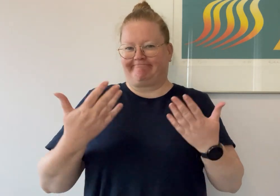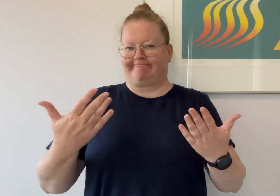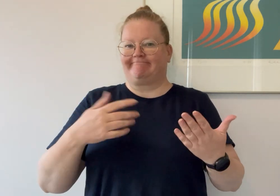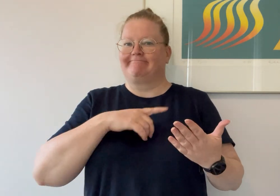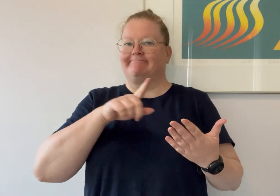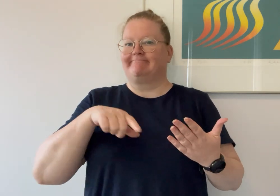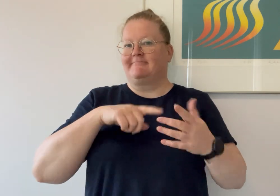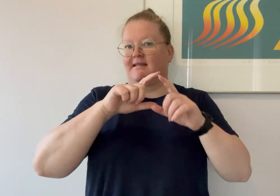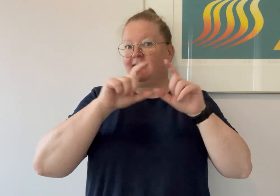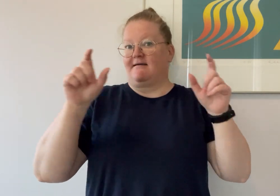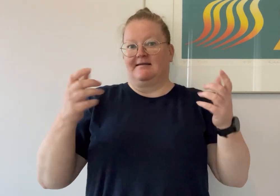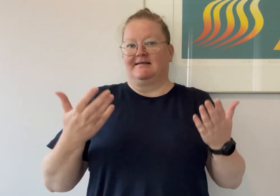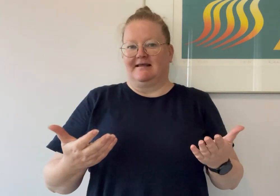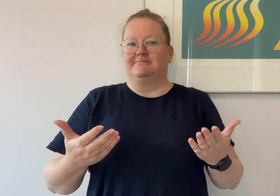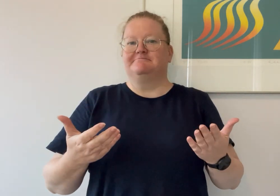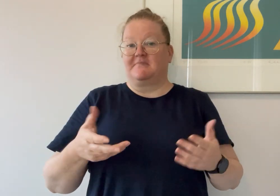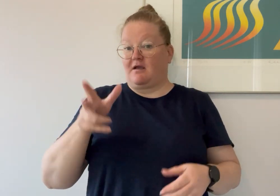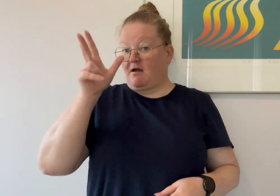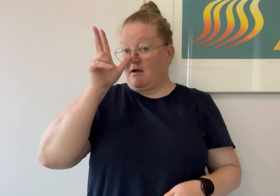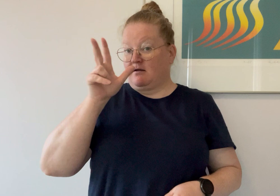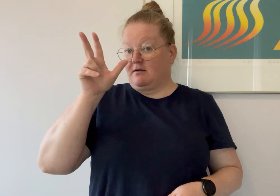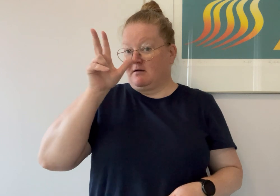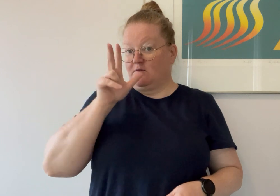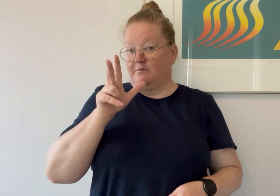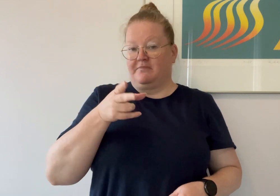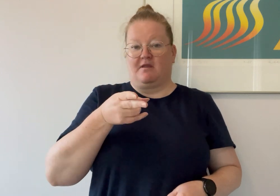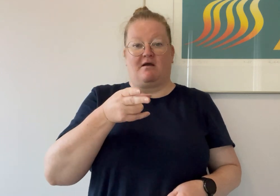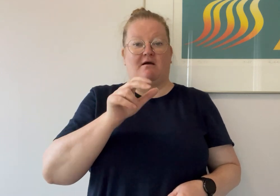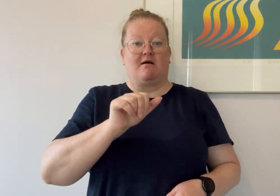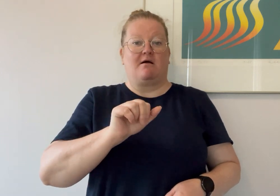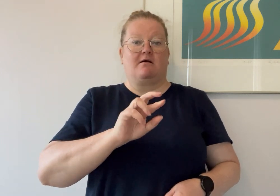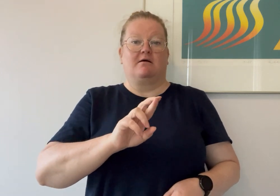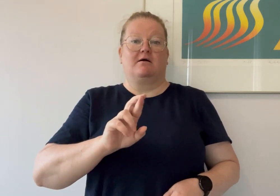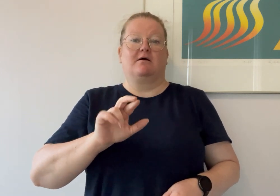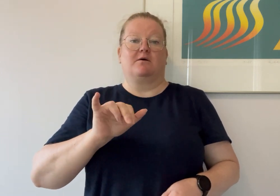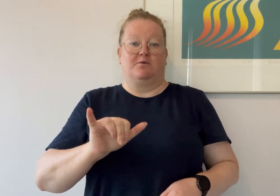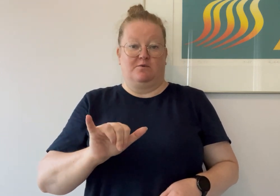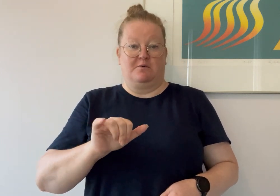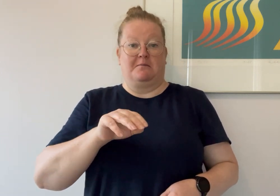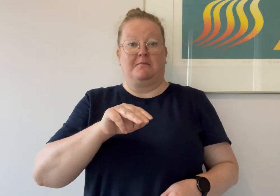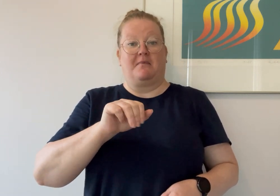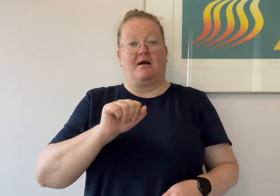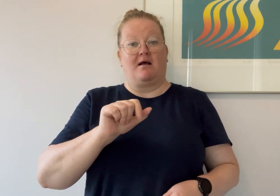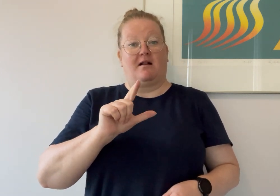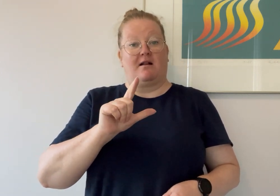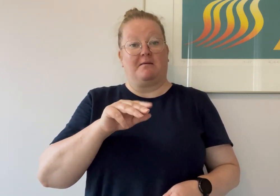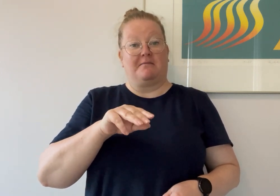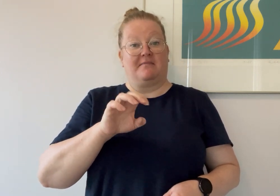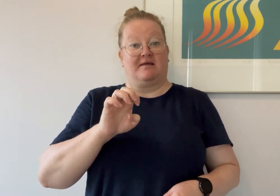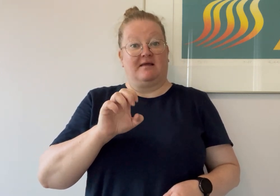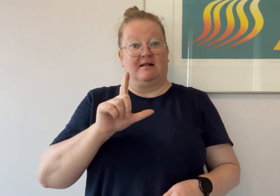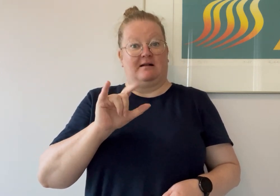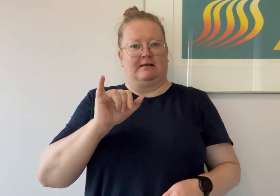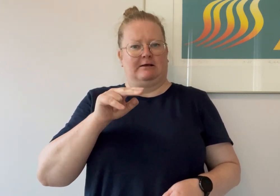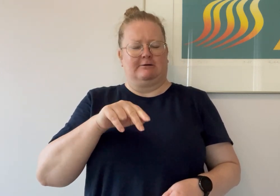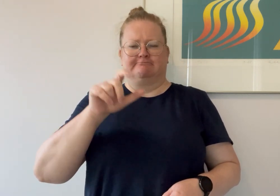Vieraaksemme tulee Harry Malmelin, -